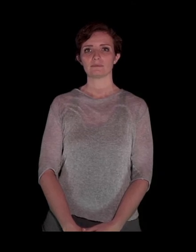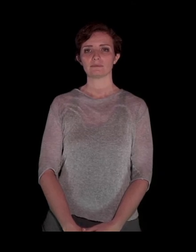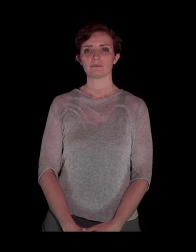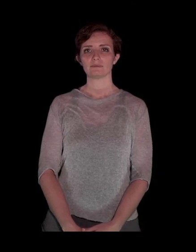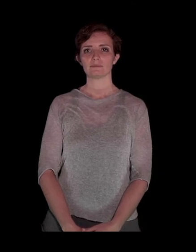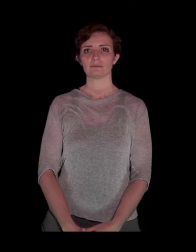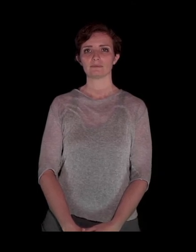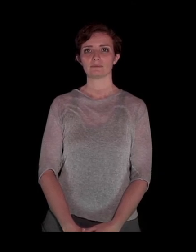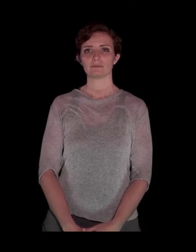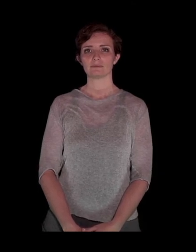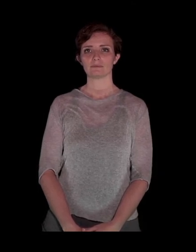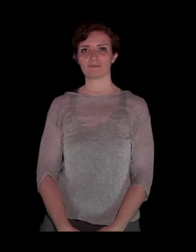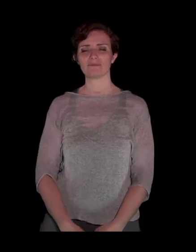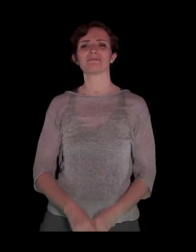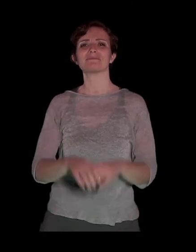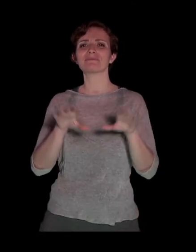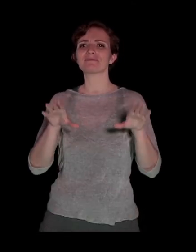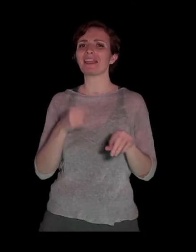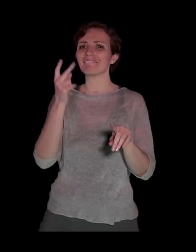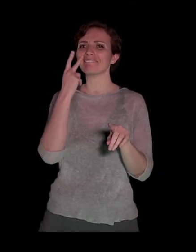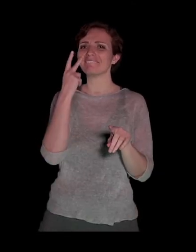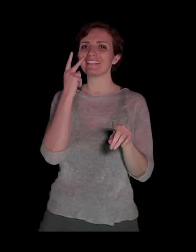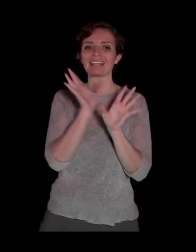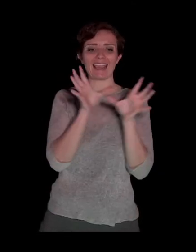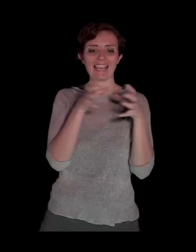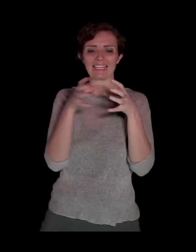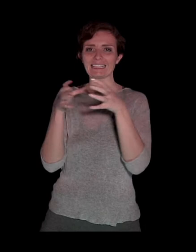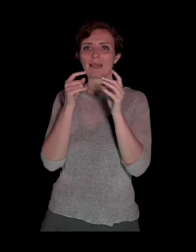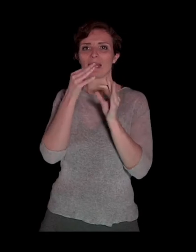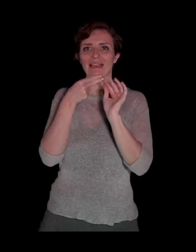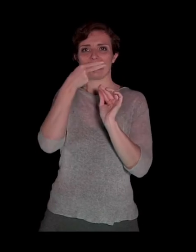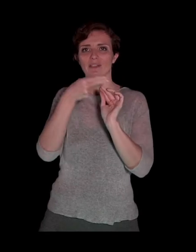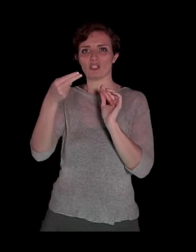Iniziamo subito a vedere come si definiscono gli 'insiemi'. In senso matematico...